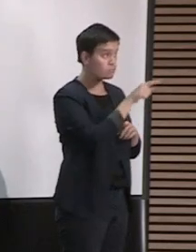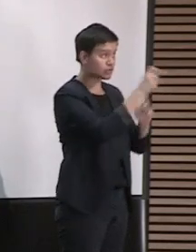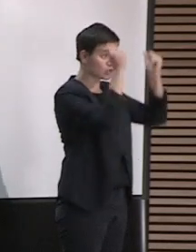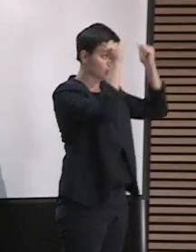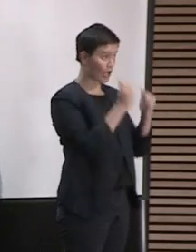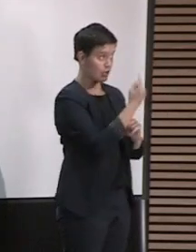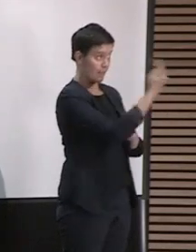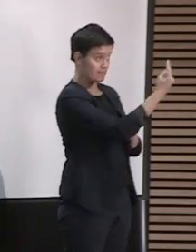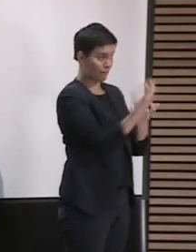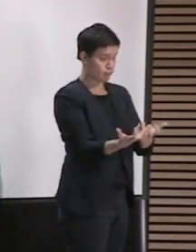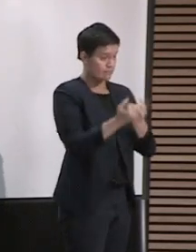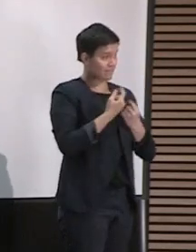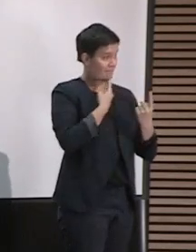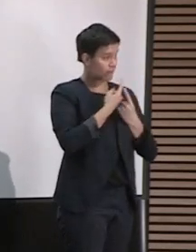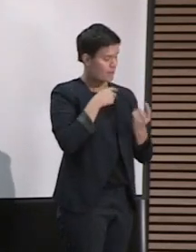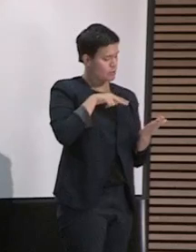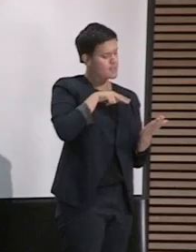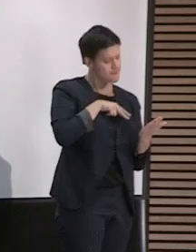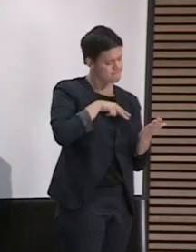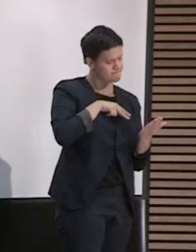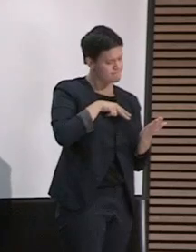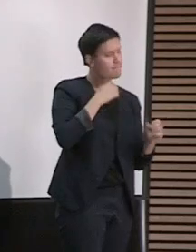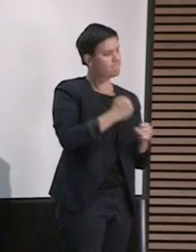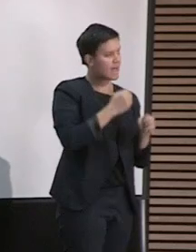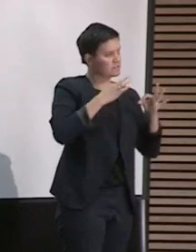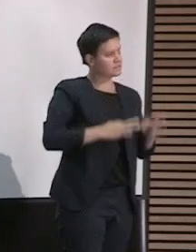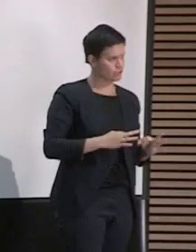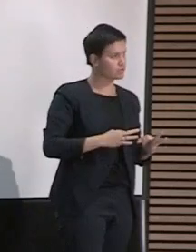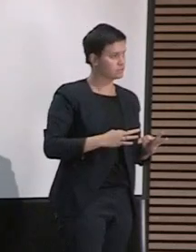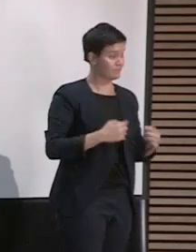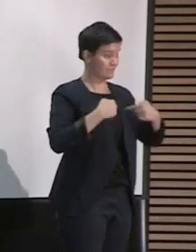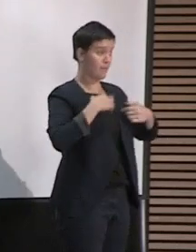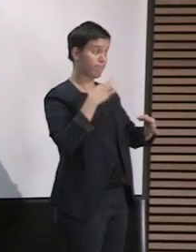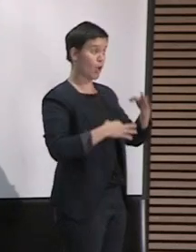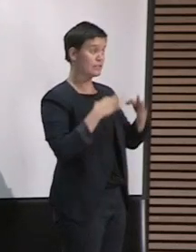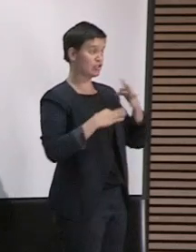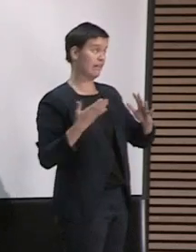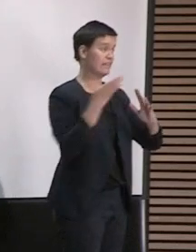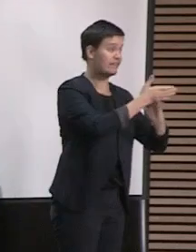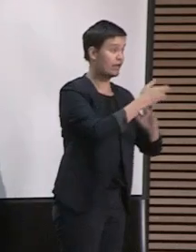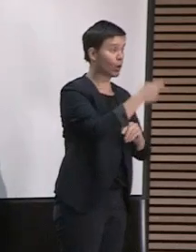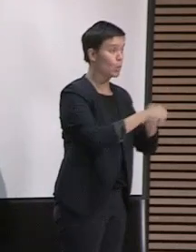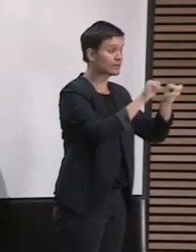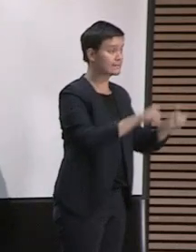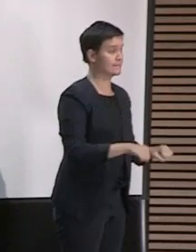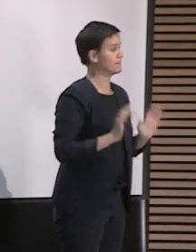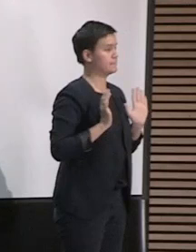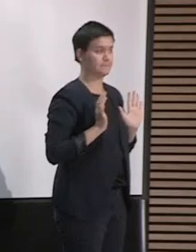maarama koe hei kaitrangap te karo ia tatou i te korero mo nga whakawakanga a te kooti. Ko